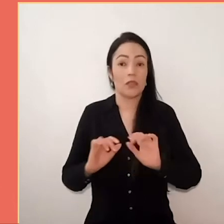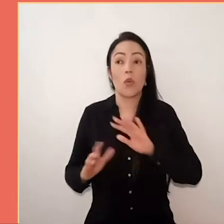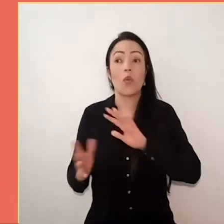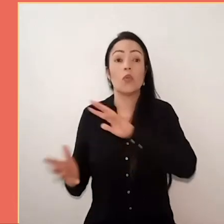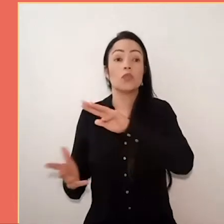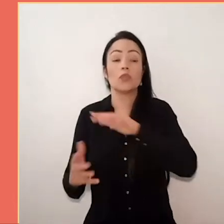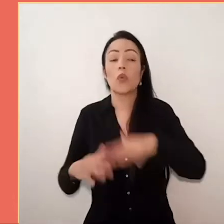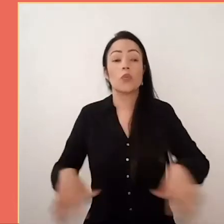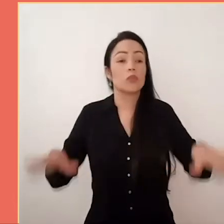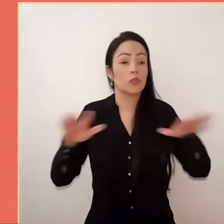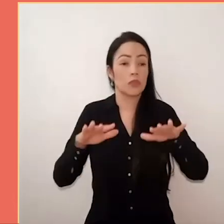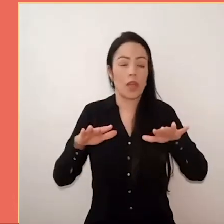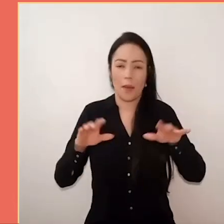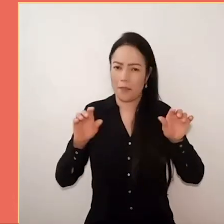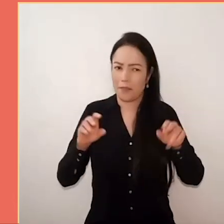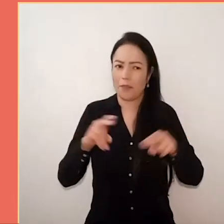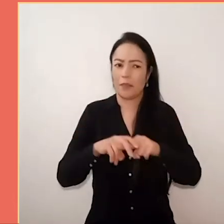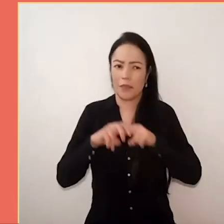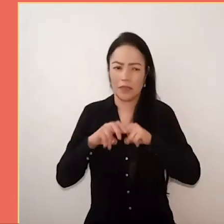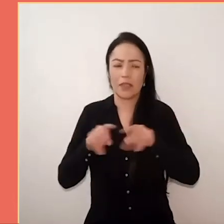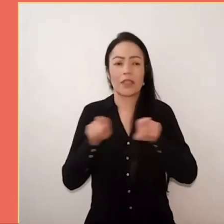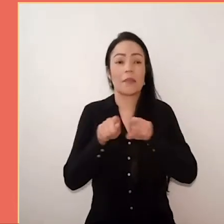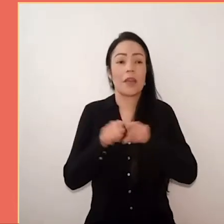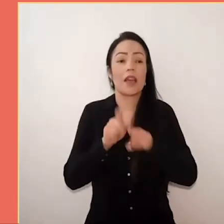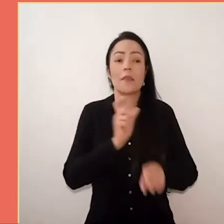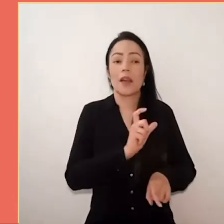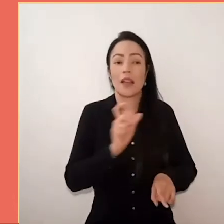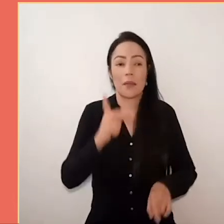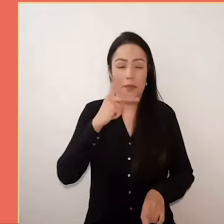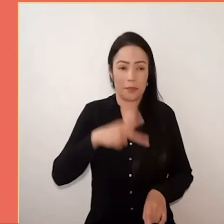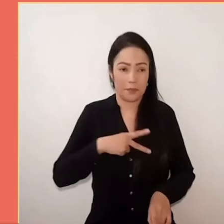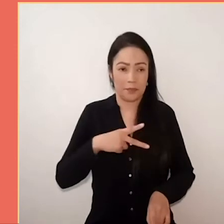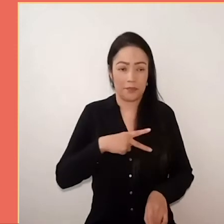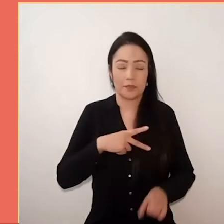Portanto, e também, as palavras privadas. A literatura é o lugar onde se constrói